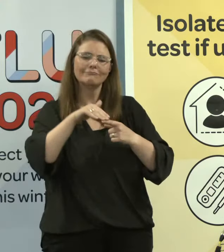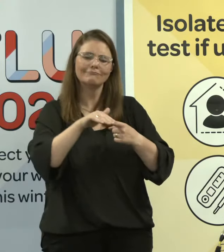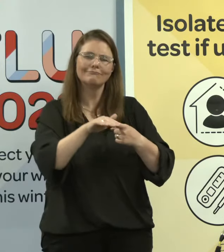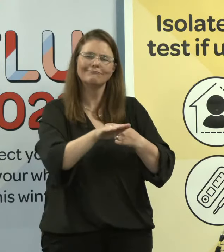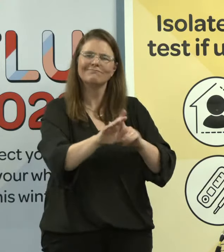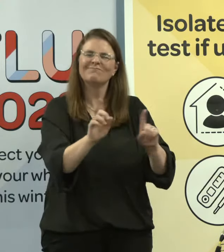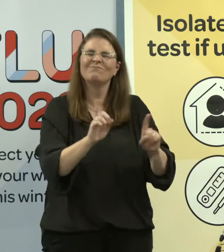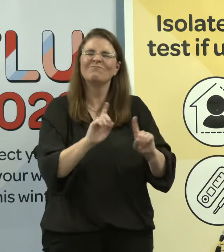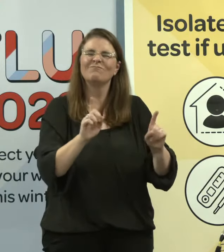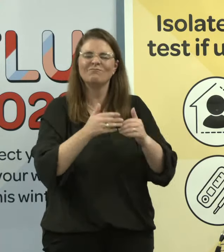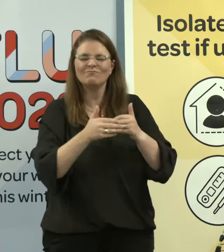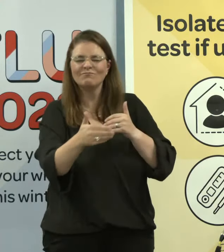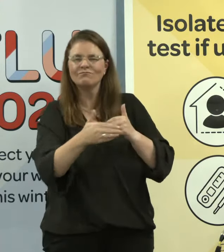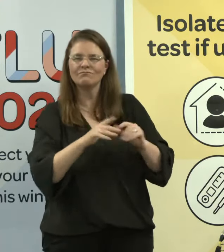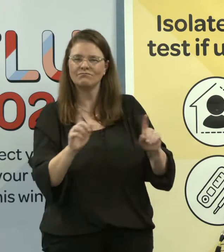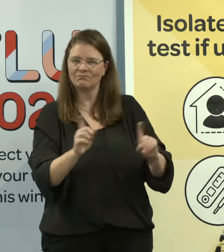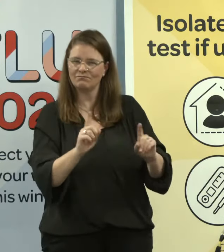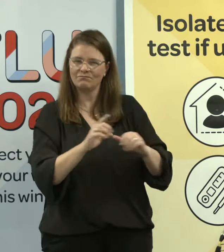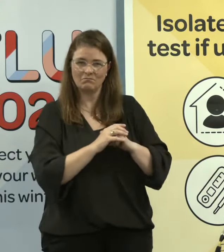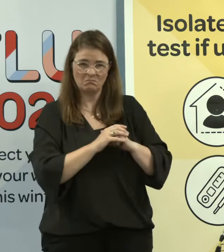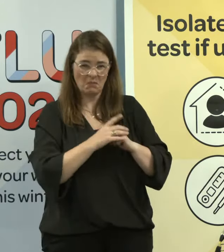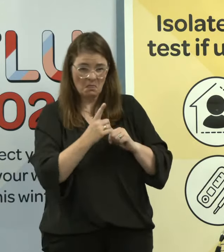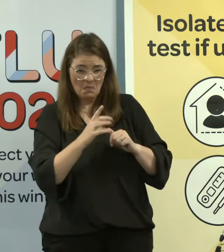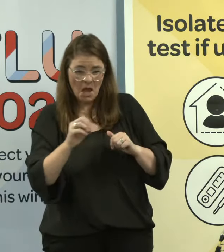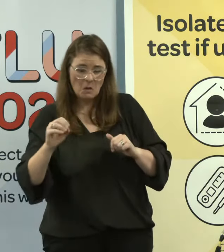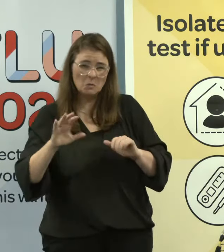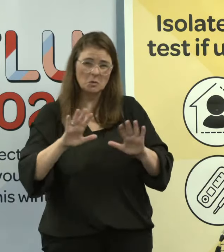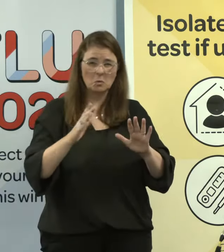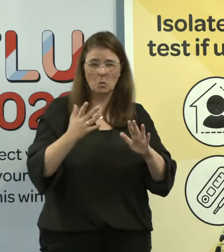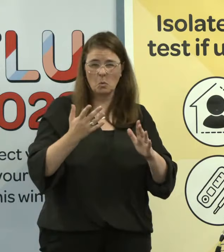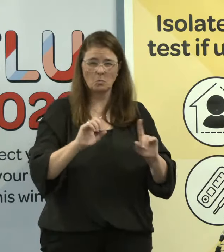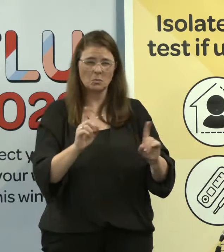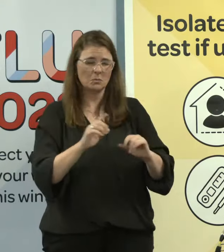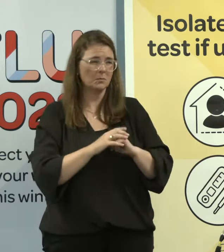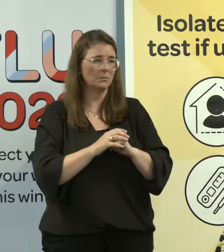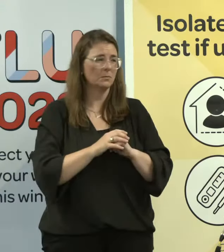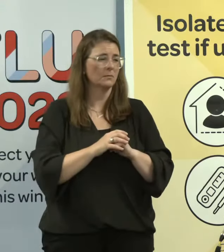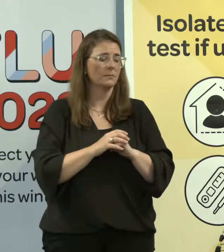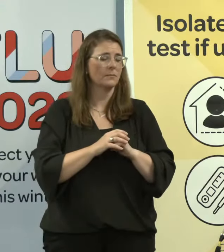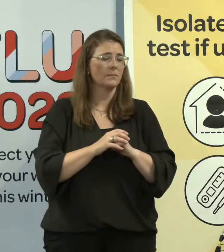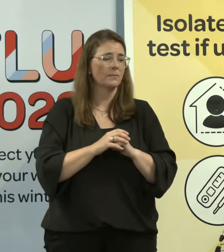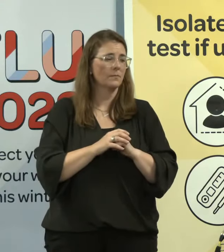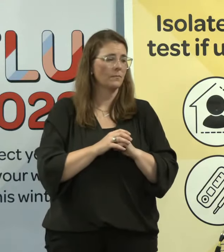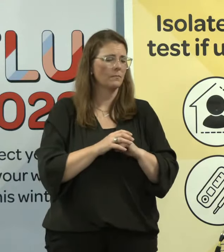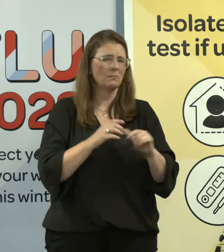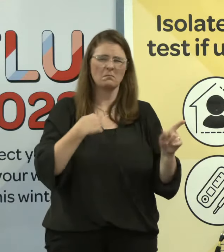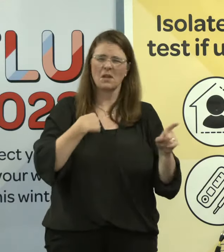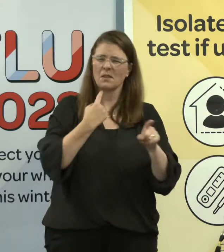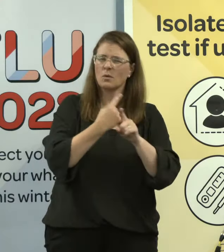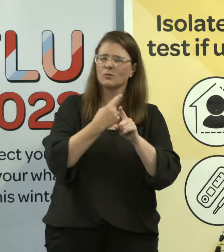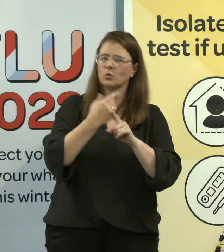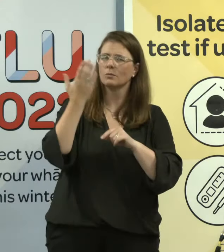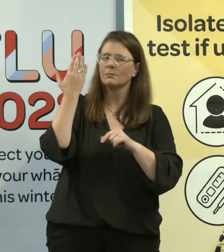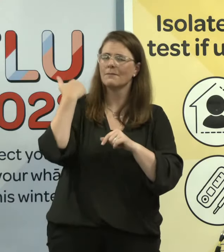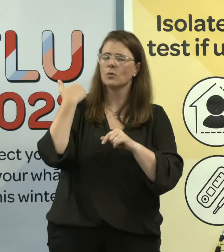Omicron puta noa i te motu? He aha hoki te tikanga mo te neke o